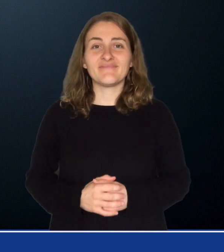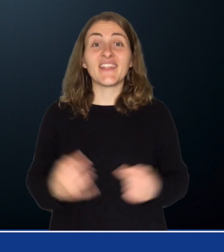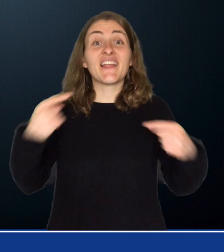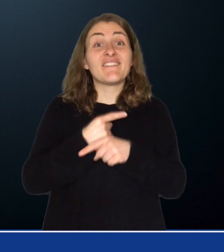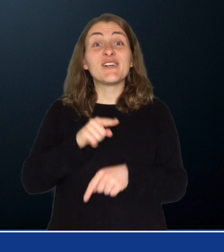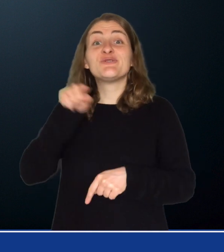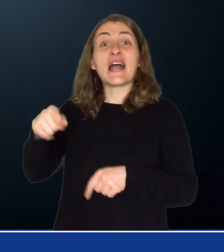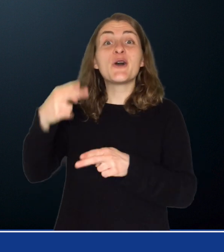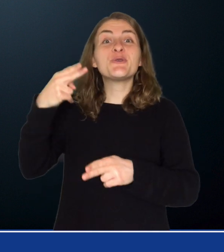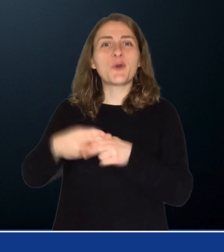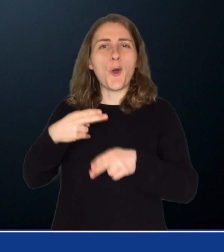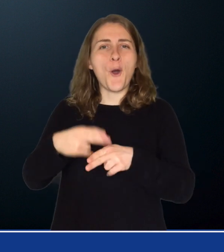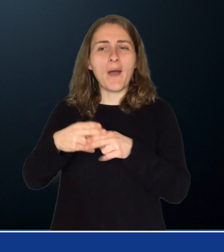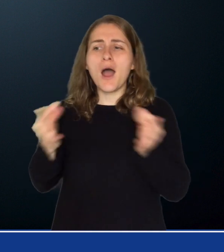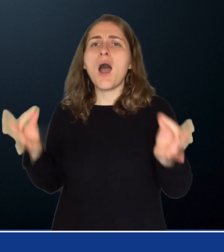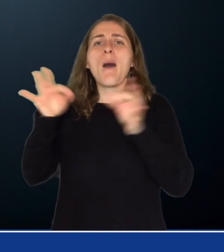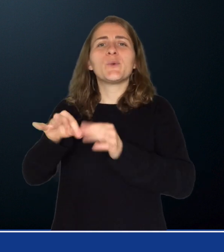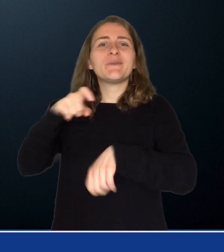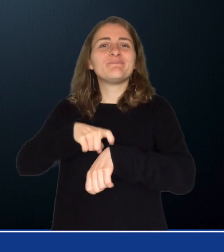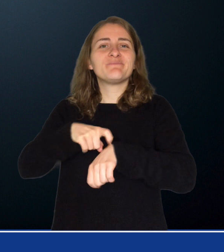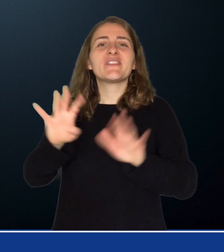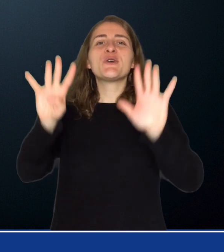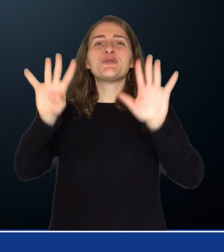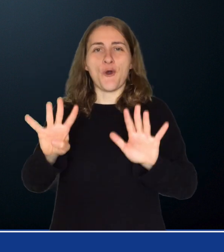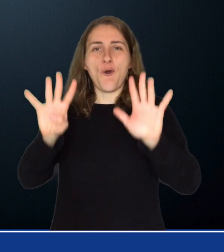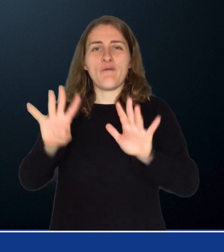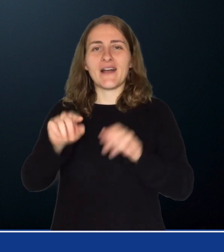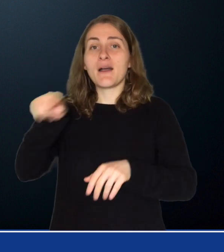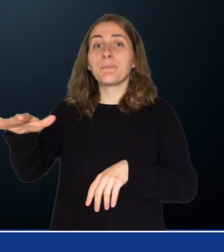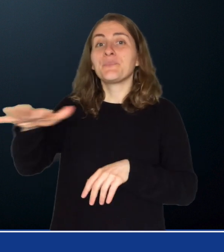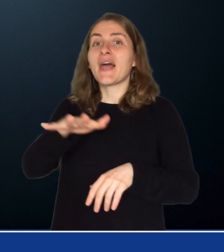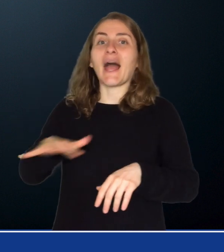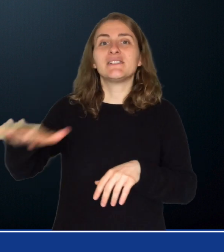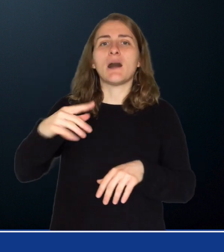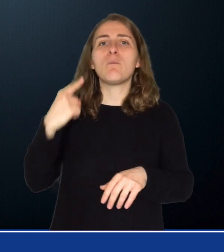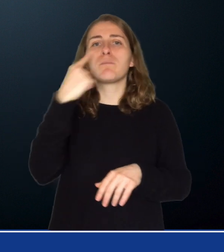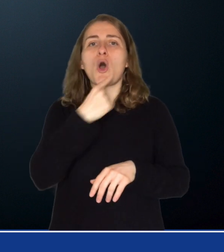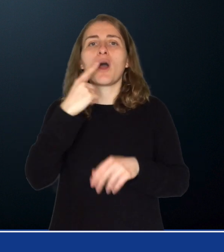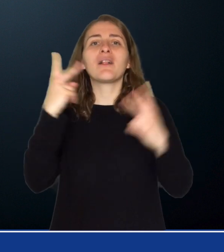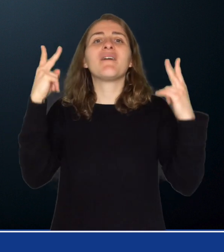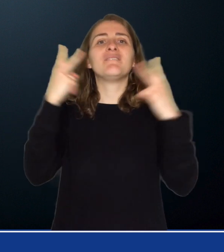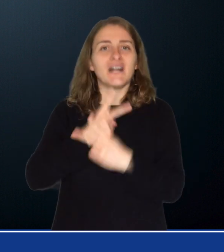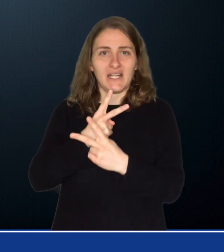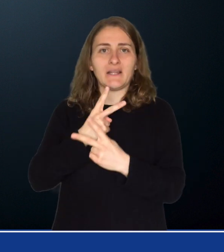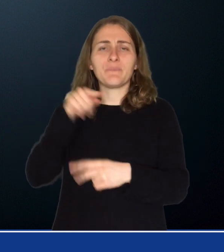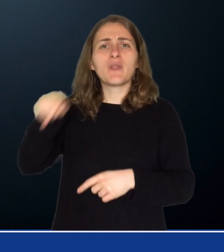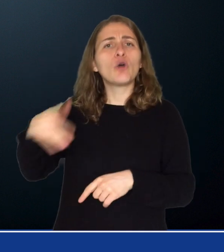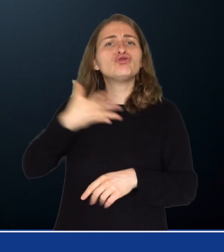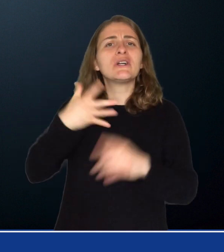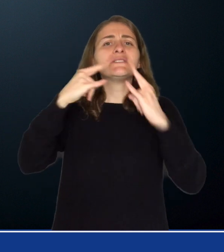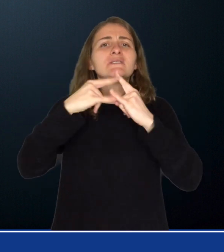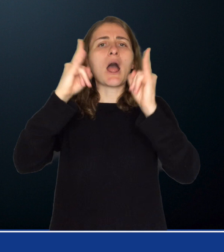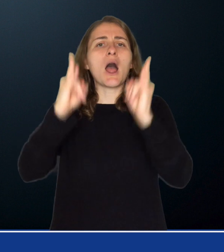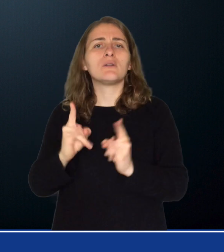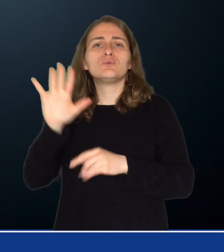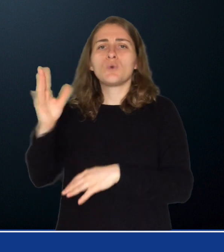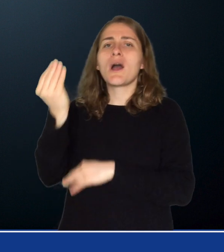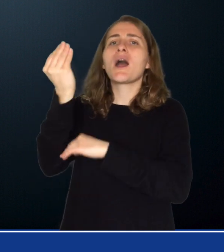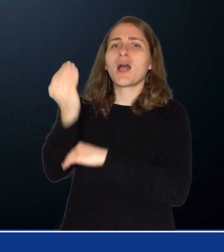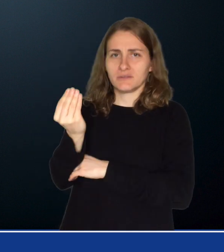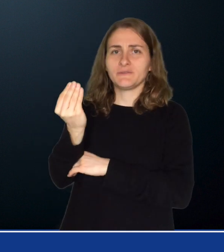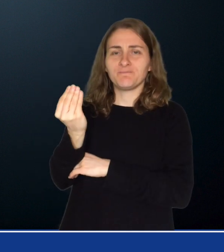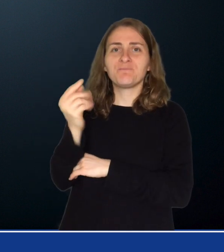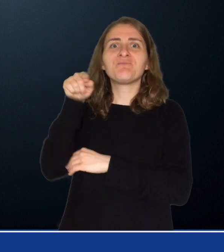A Roma, invece, l’appuntamento è alle 9 in Piazza della Bocca della Verità, dove i partecipanti troveranno un gazebo dell’ENS.